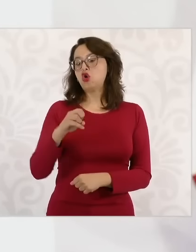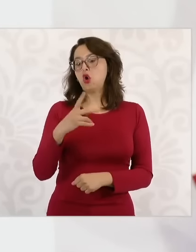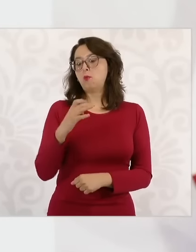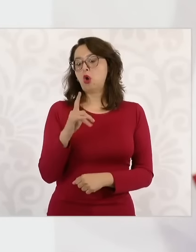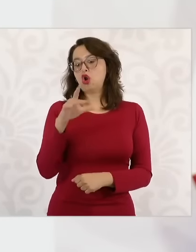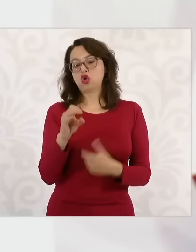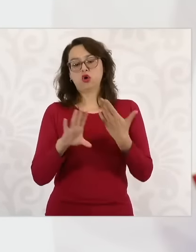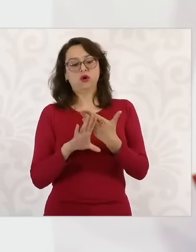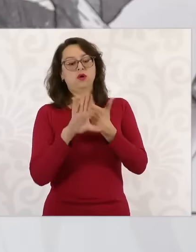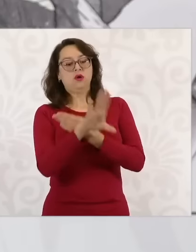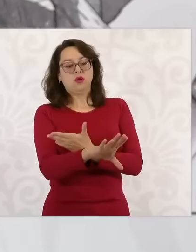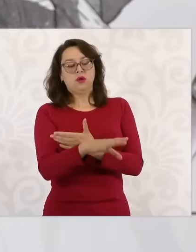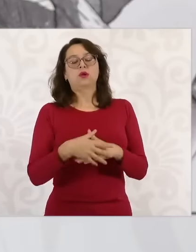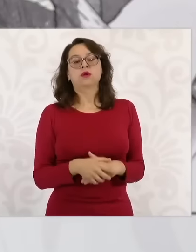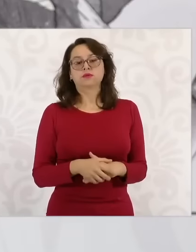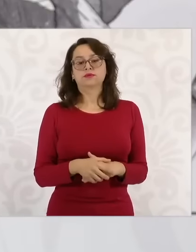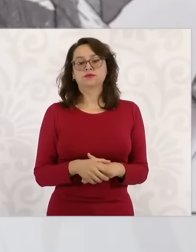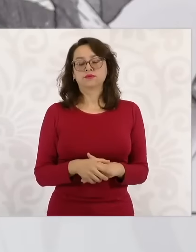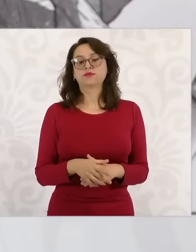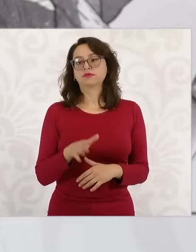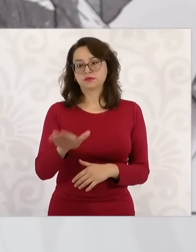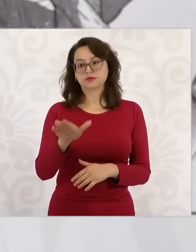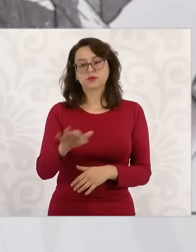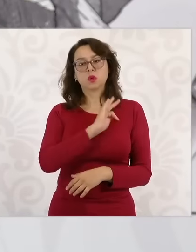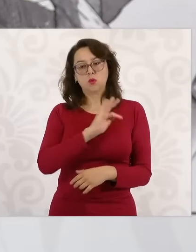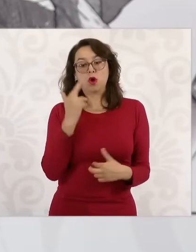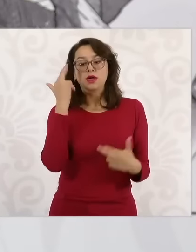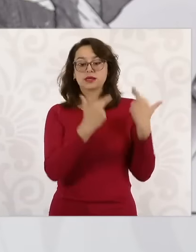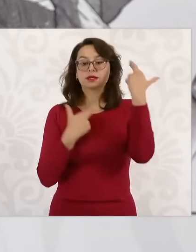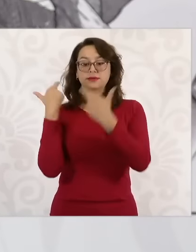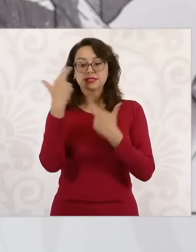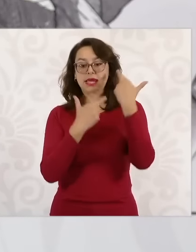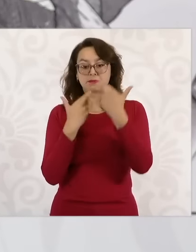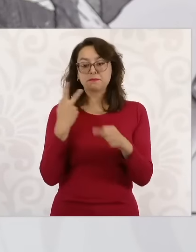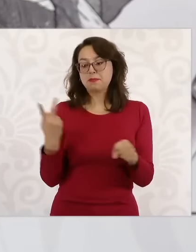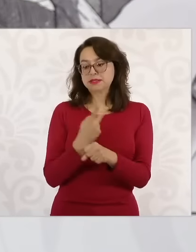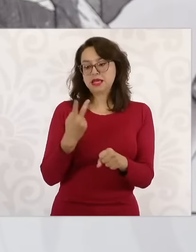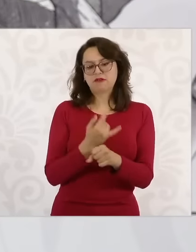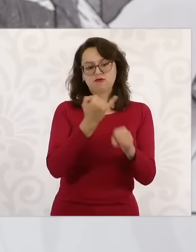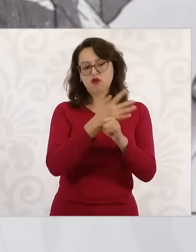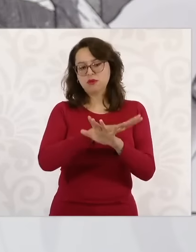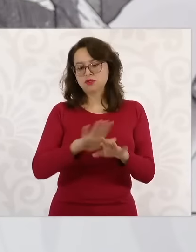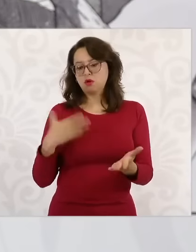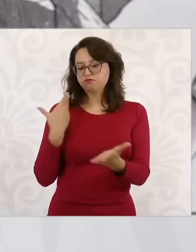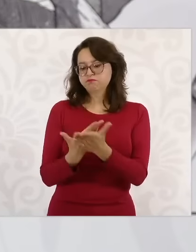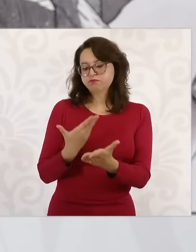fue la CONDUCEF, que si podía hacer un análisis de esto para que soportara pues los argumentos de que